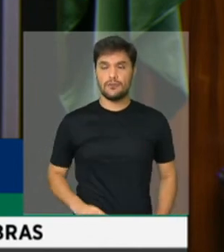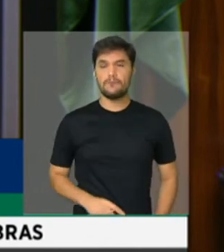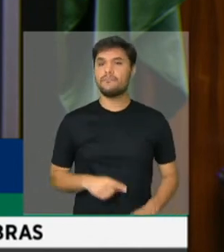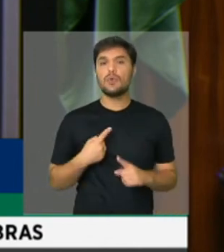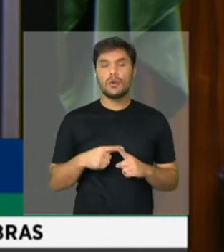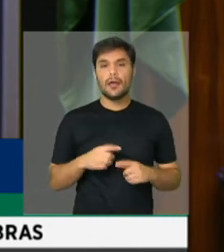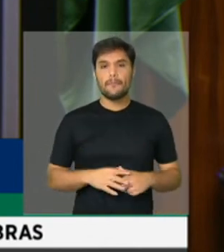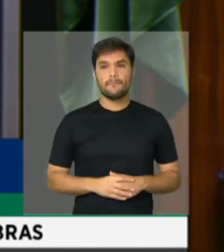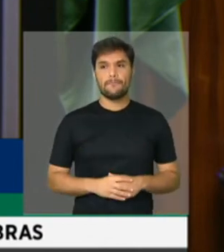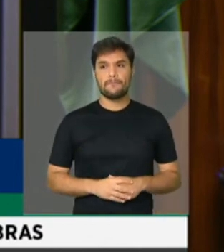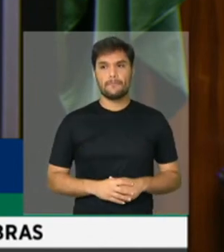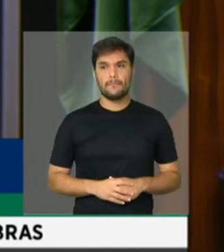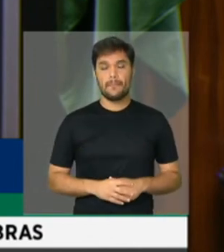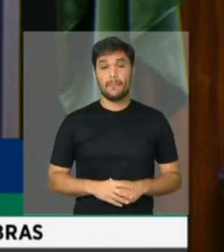COMO INVESTIR... SEGUNDO... ELA PERDEU ESPAÇO NO MERCADO